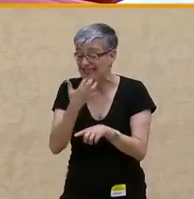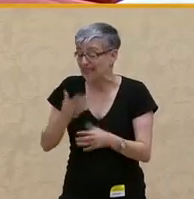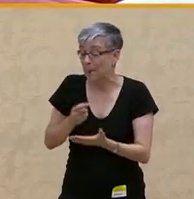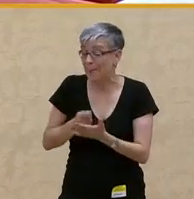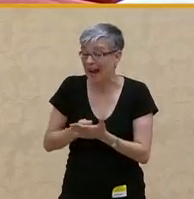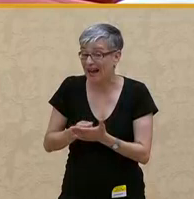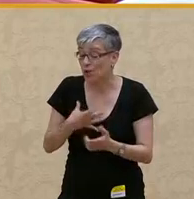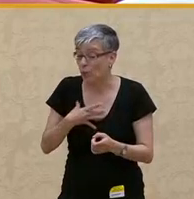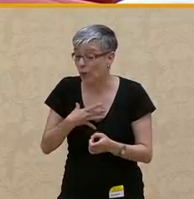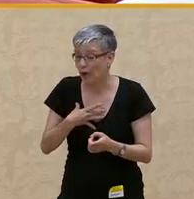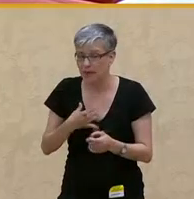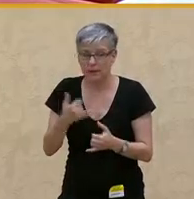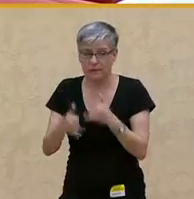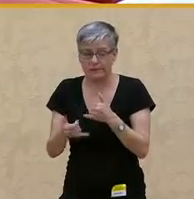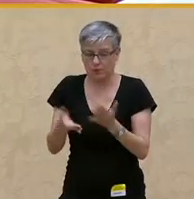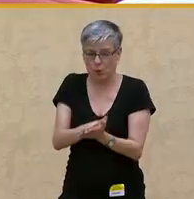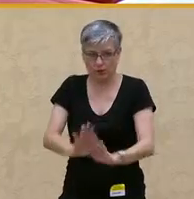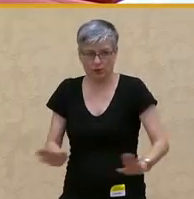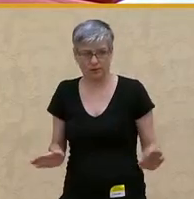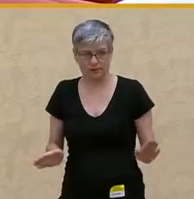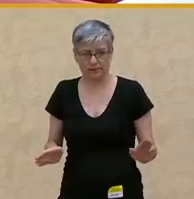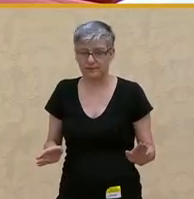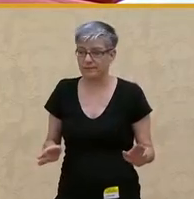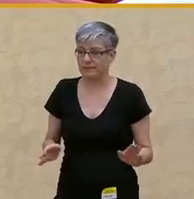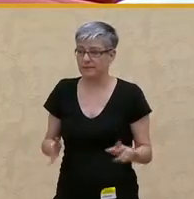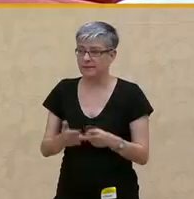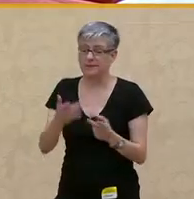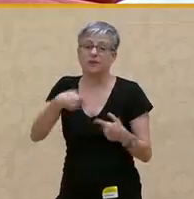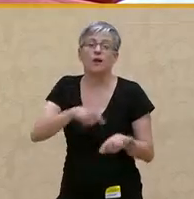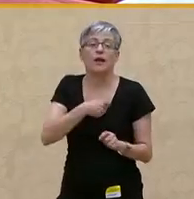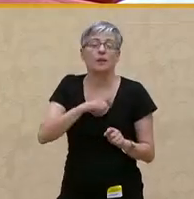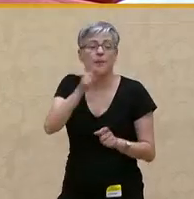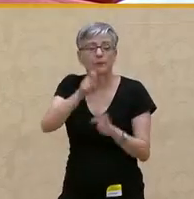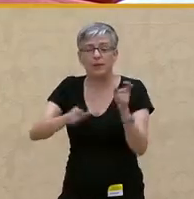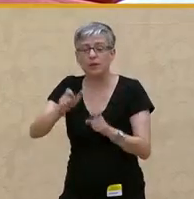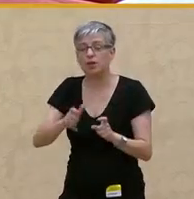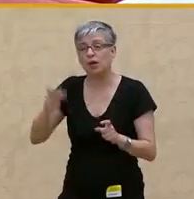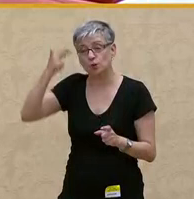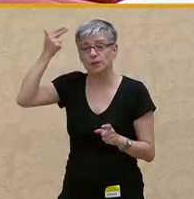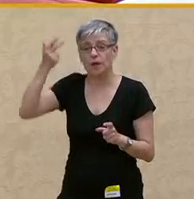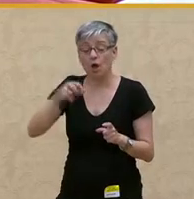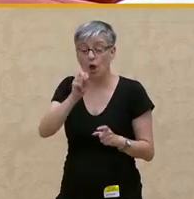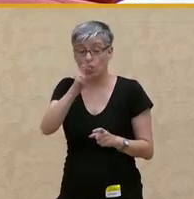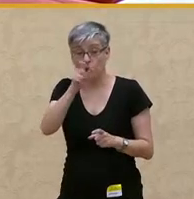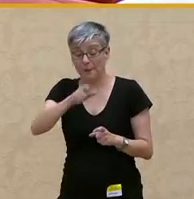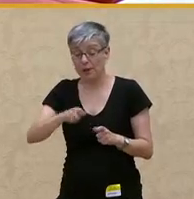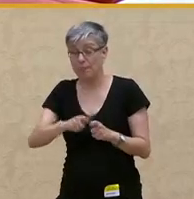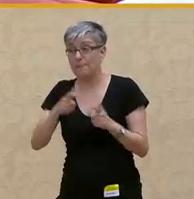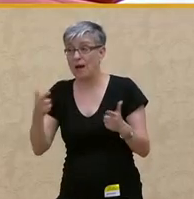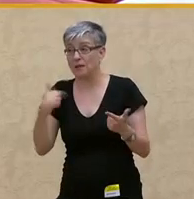Hemos estado hablando de las personas que se suicidan en España. Quiero que sepan